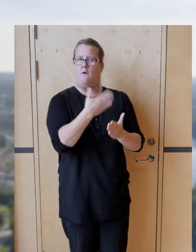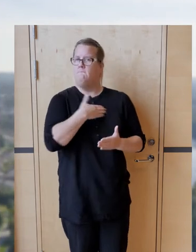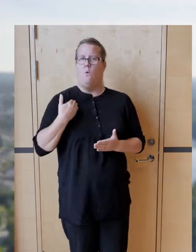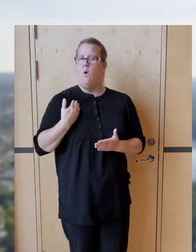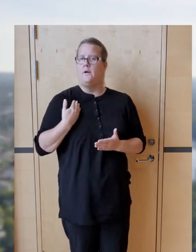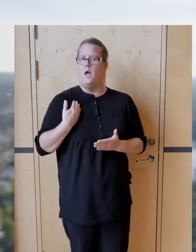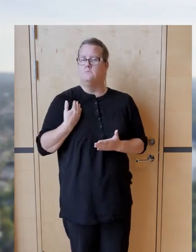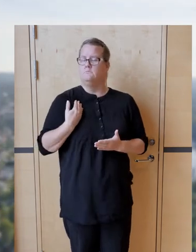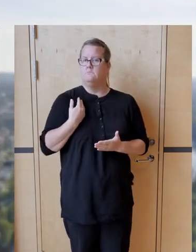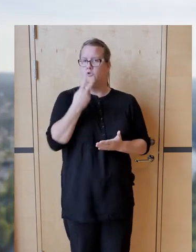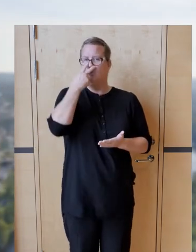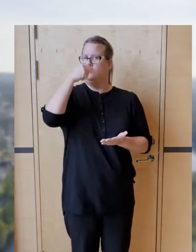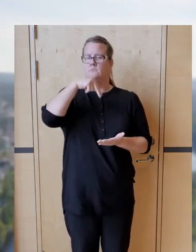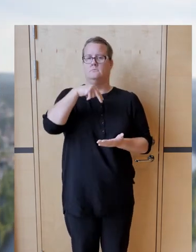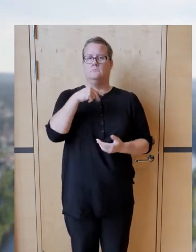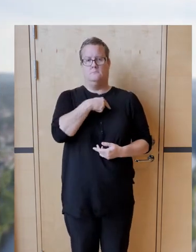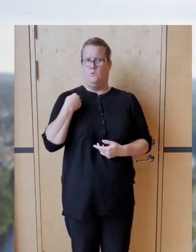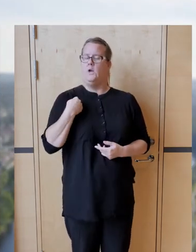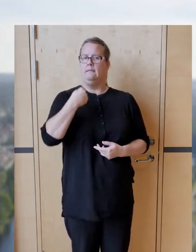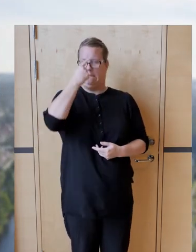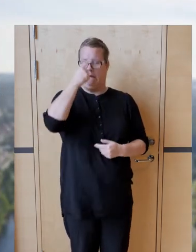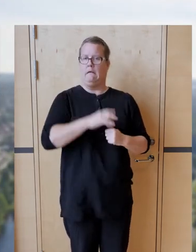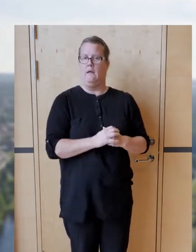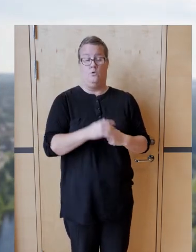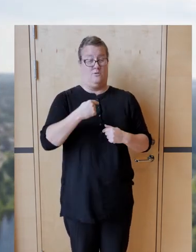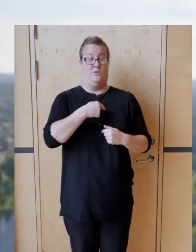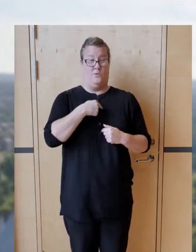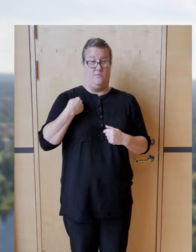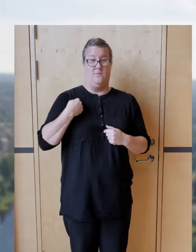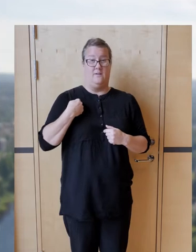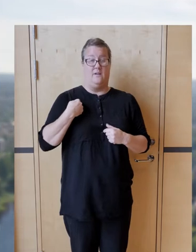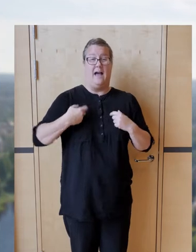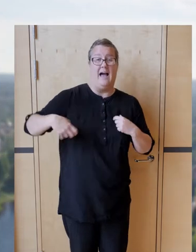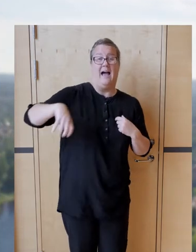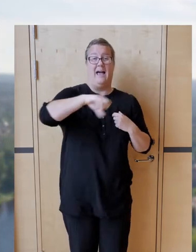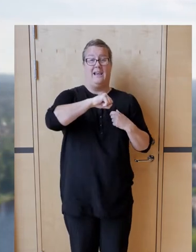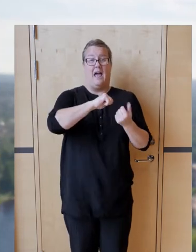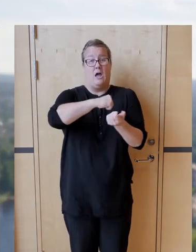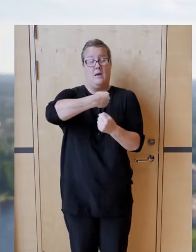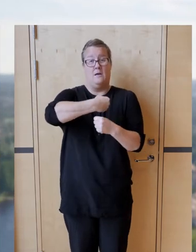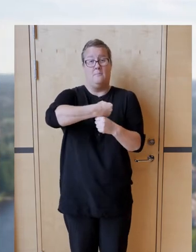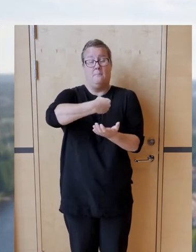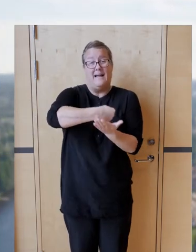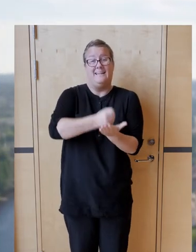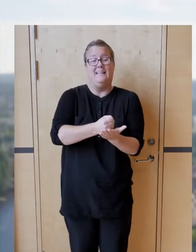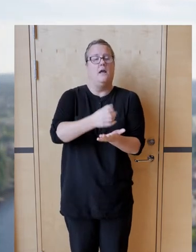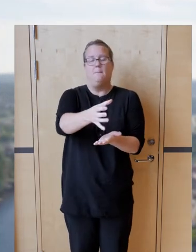Och det är ju ingen hemlighet att jag tror att samtliga partier hade det här som vallöfte in Förra valet